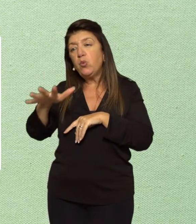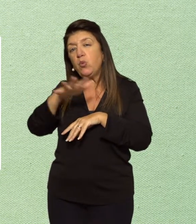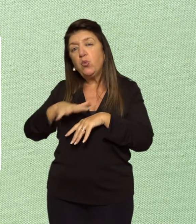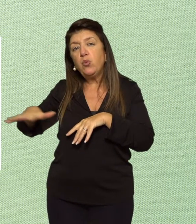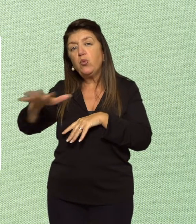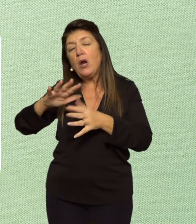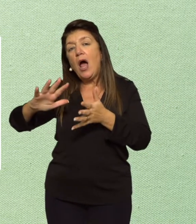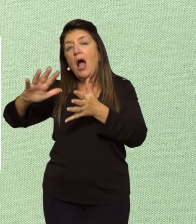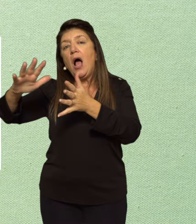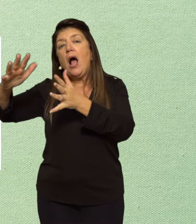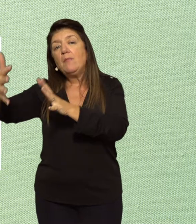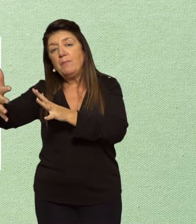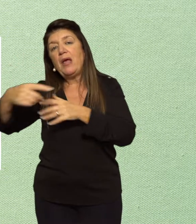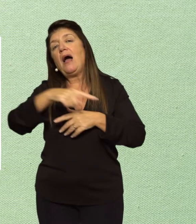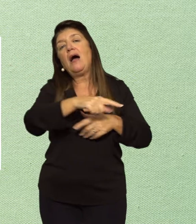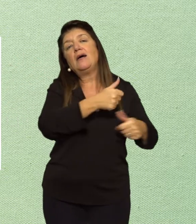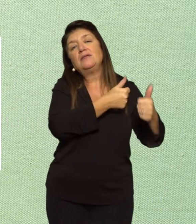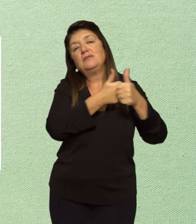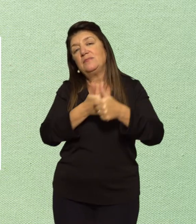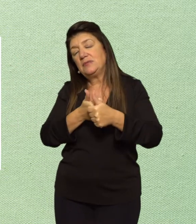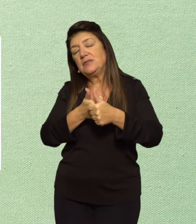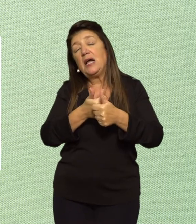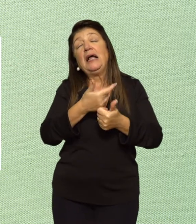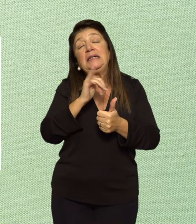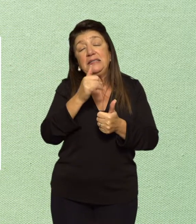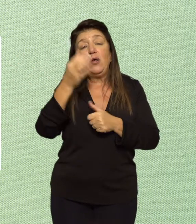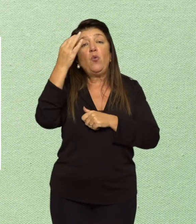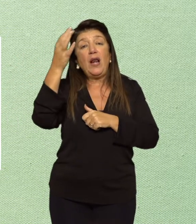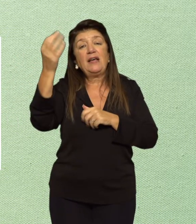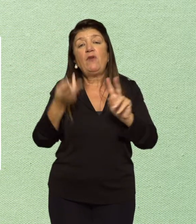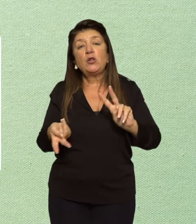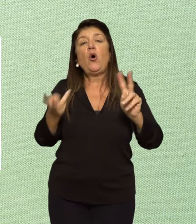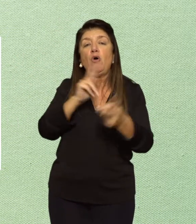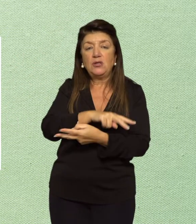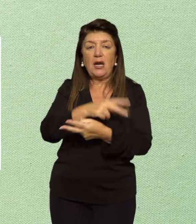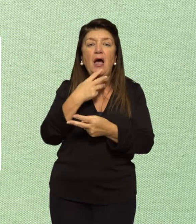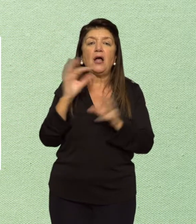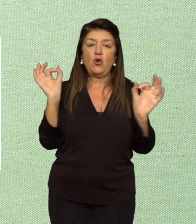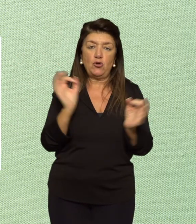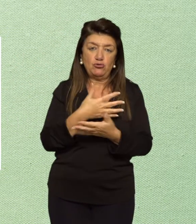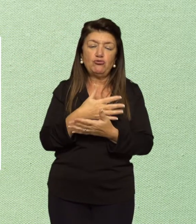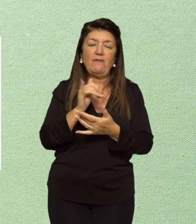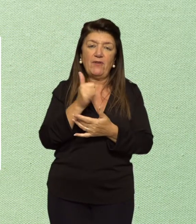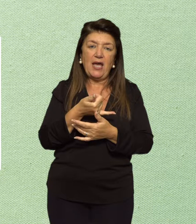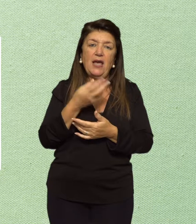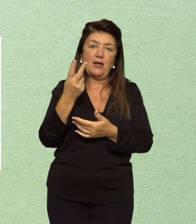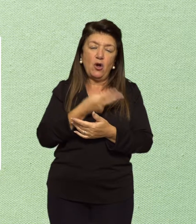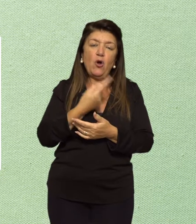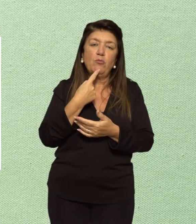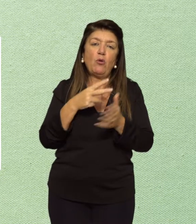l'inverso, quindi come dicevi tu la norma influenza ovviamente le reazioni dei cittadini.